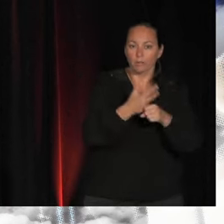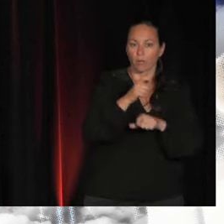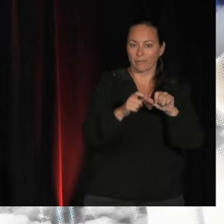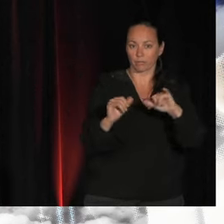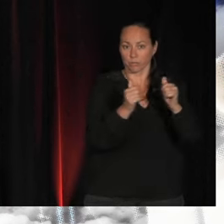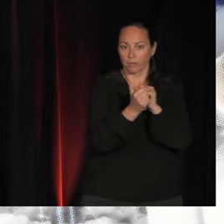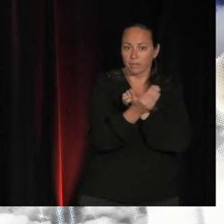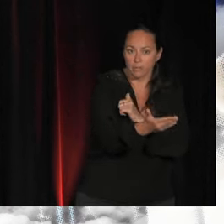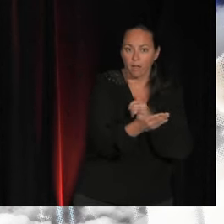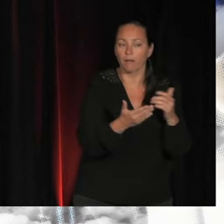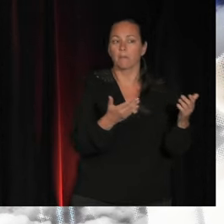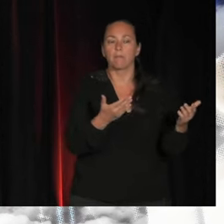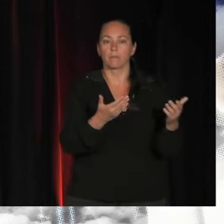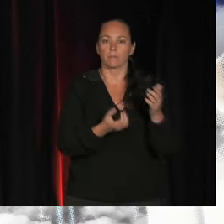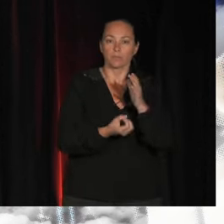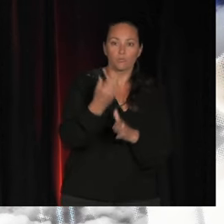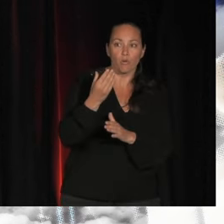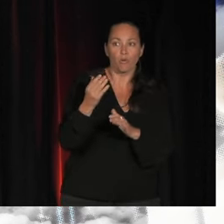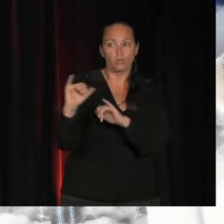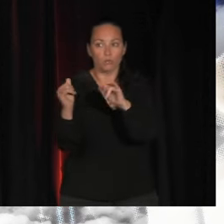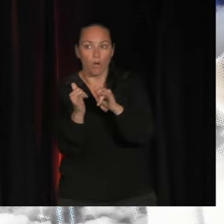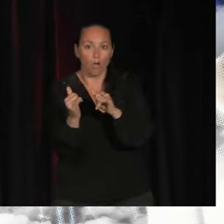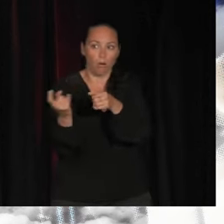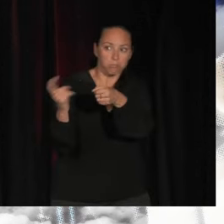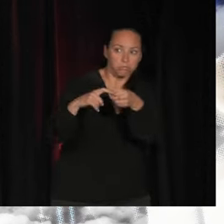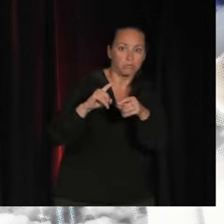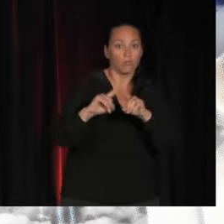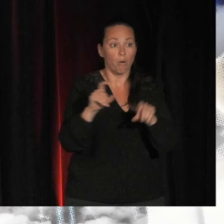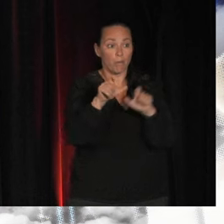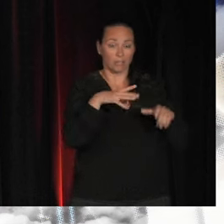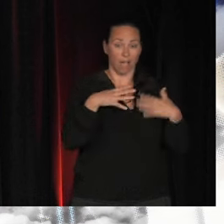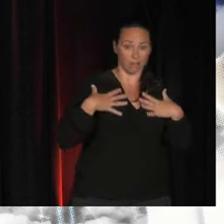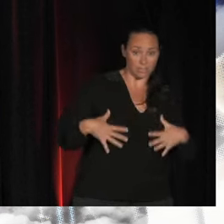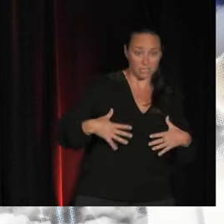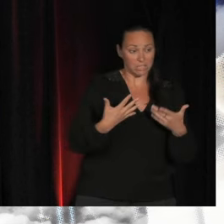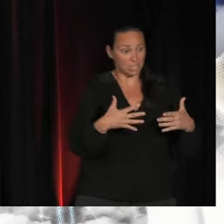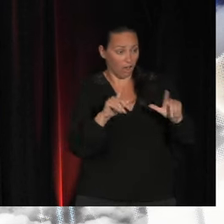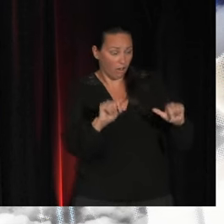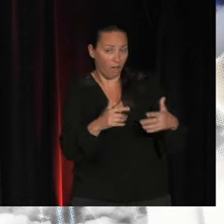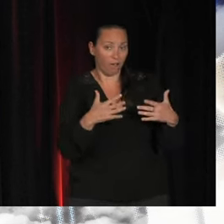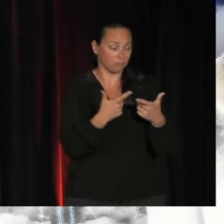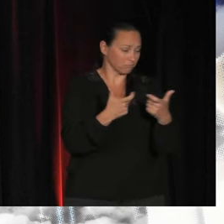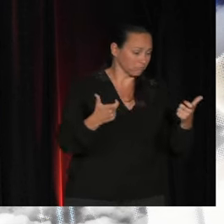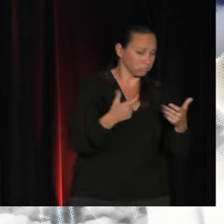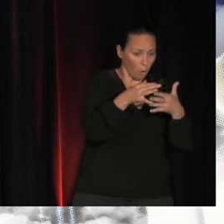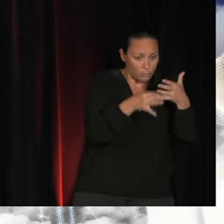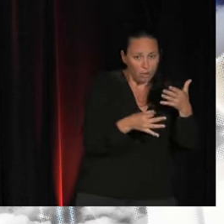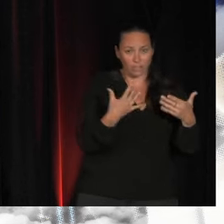Comme je pense qu'il n'y avait pas énormément de nouveaux joueurs, nouvelles joueuses, les gens ont déjà les skins, ont déjà les trucs, je ne pense pas que les loot boxes rapportaient énormément d'argent.